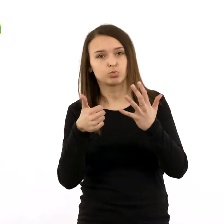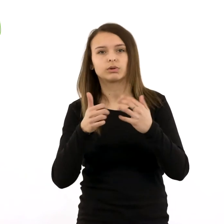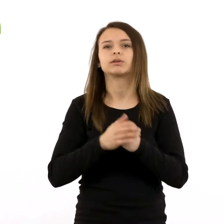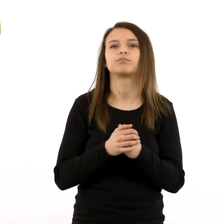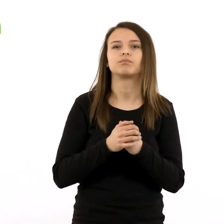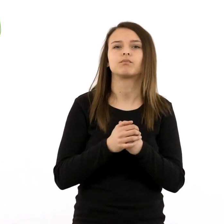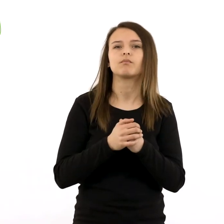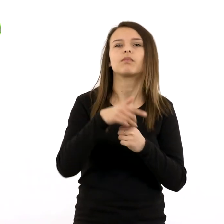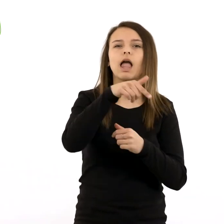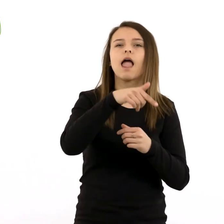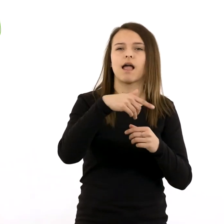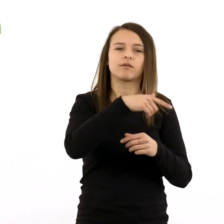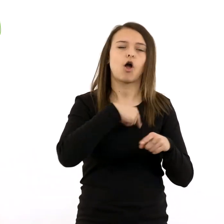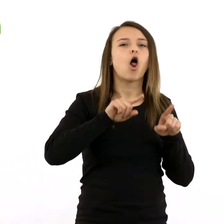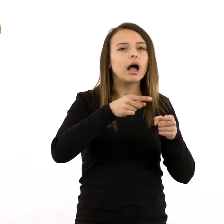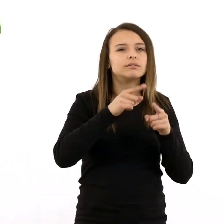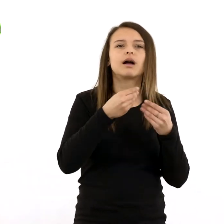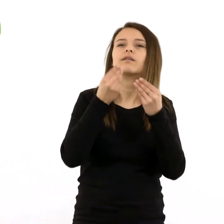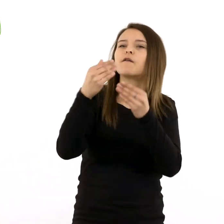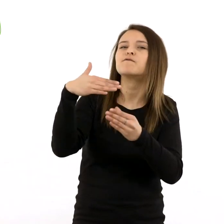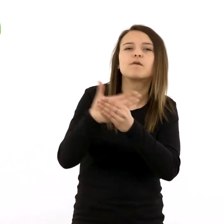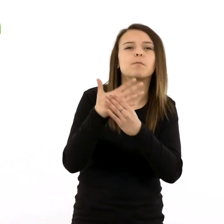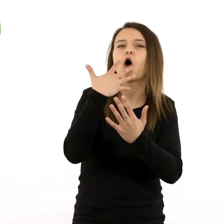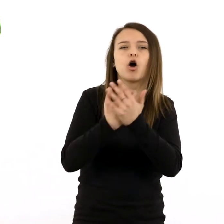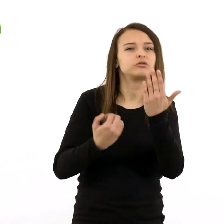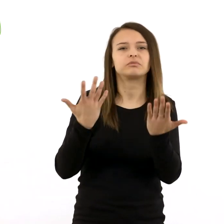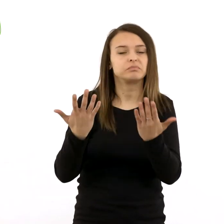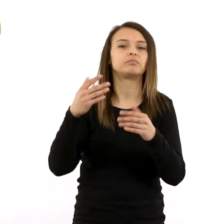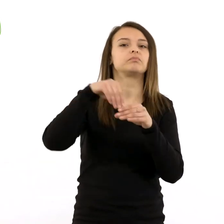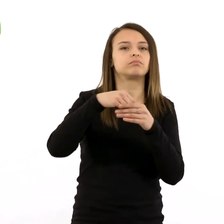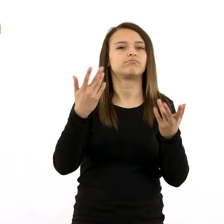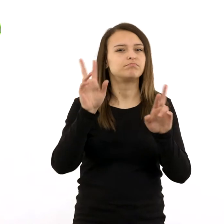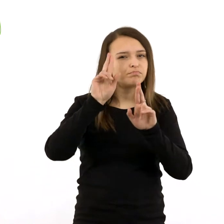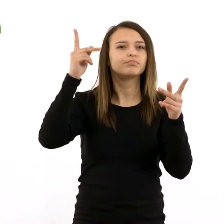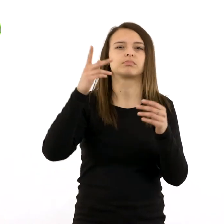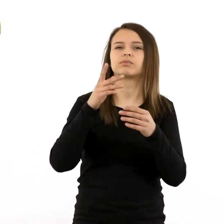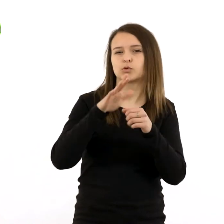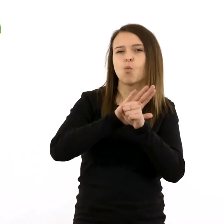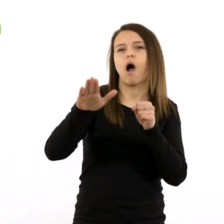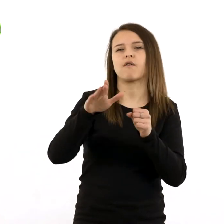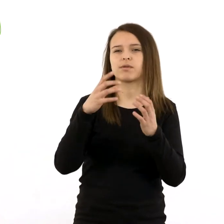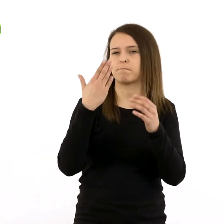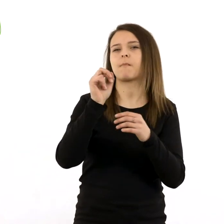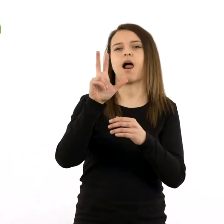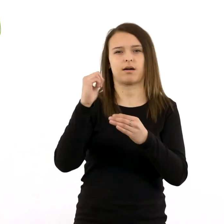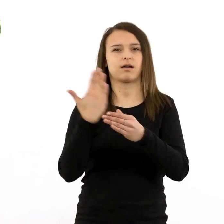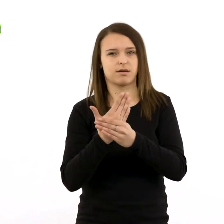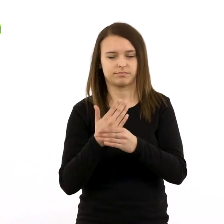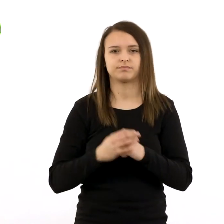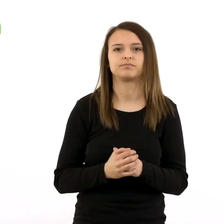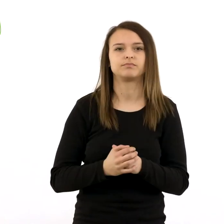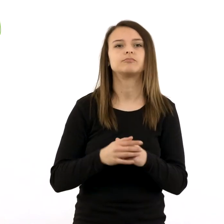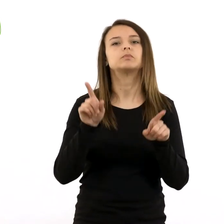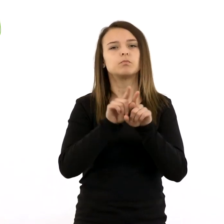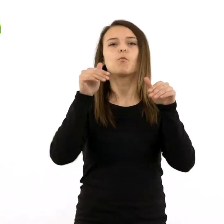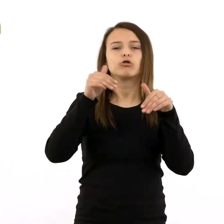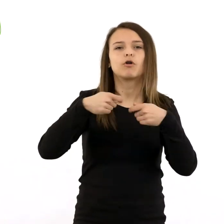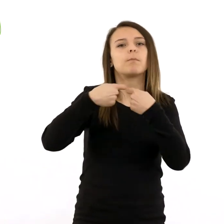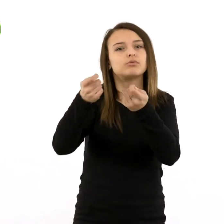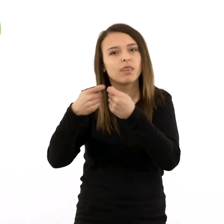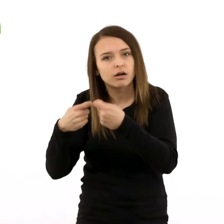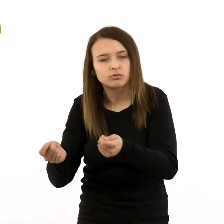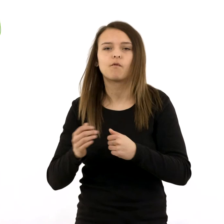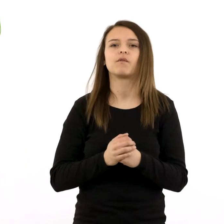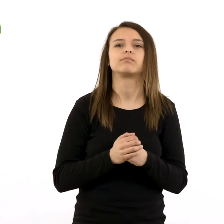korzyści dla firmy wspierającej organizację: rozpoznawalność marki, możliwości sprzedażowe,